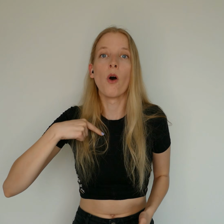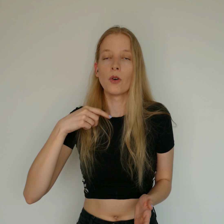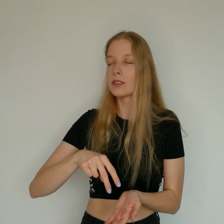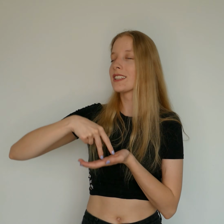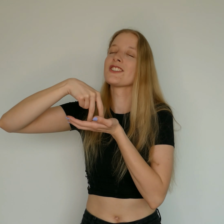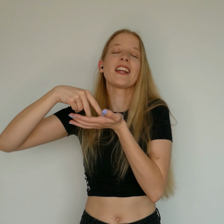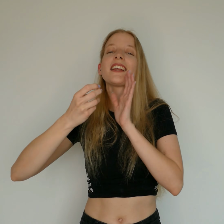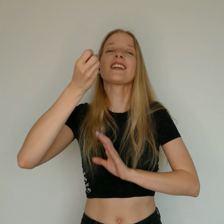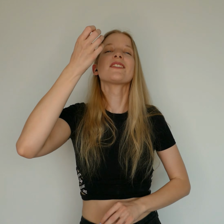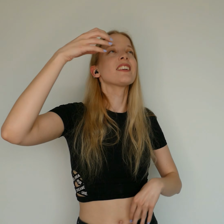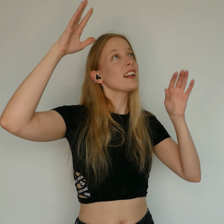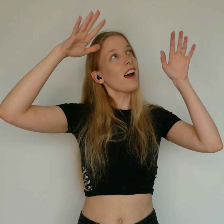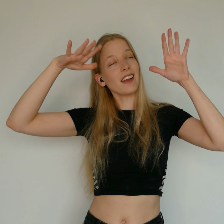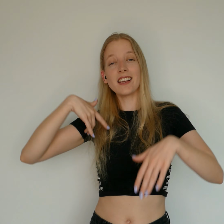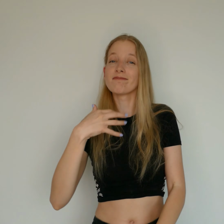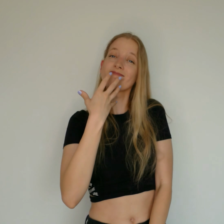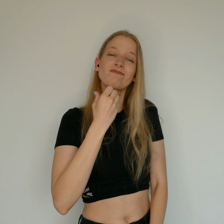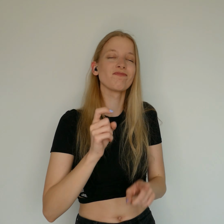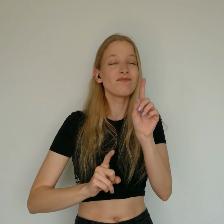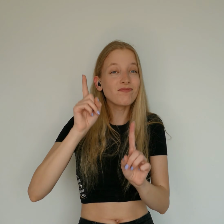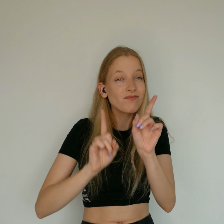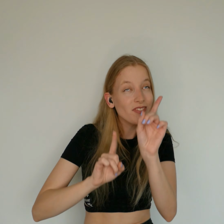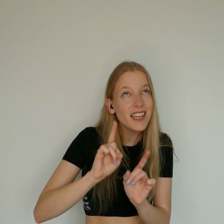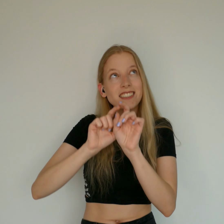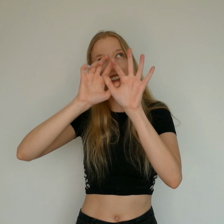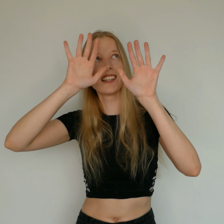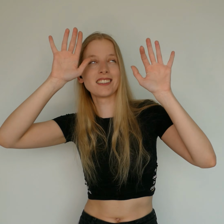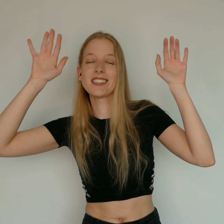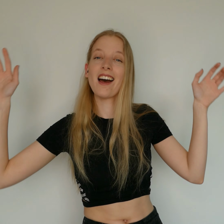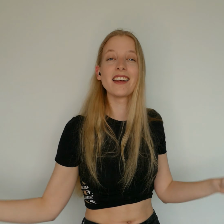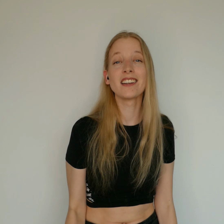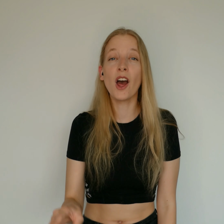Und ich steh' im lila Regen Ich will ein Feuerstarter sein